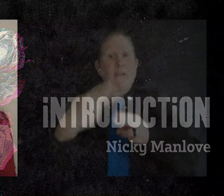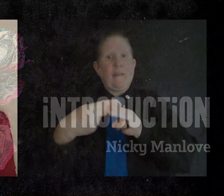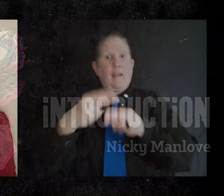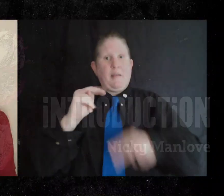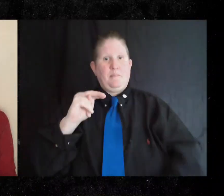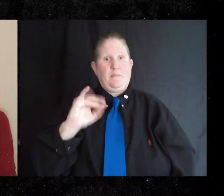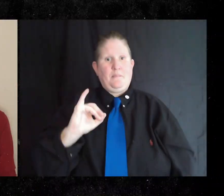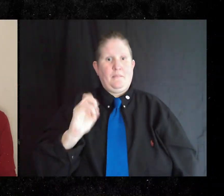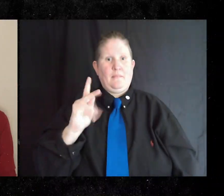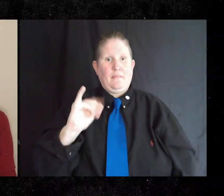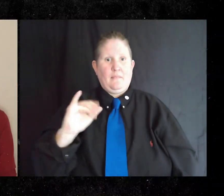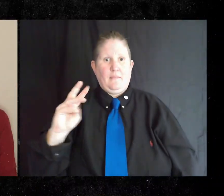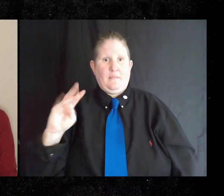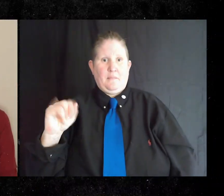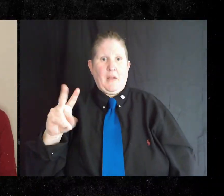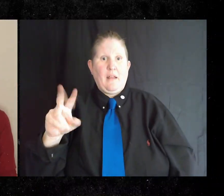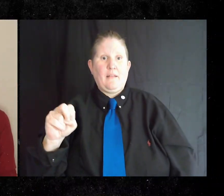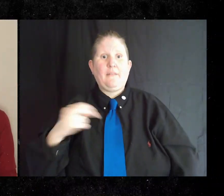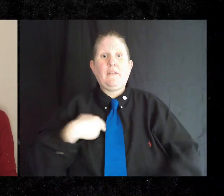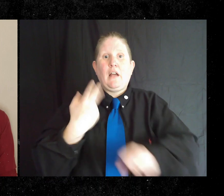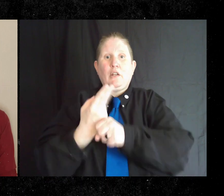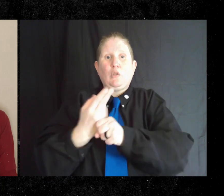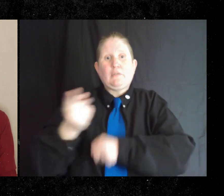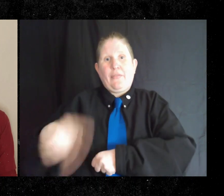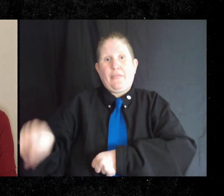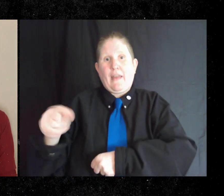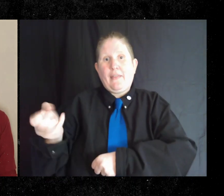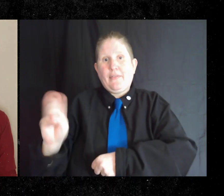Yo uso los pronombres 'les' y esta noche es una reivindicación.